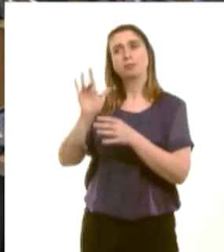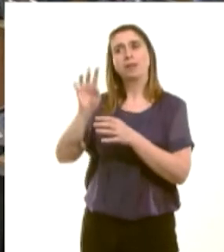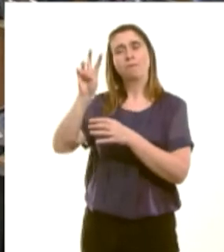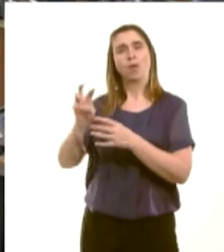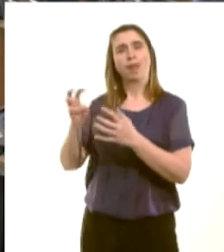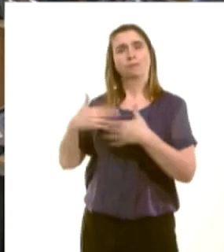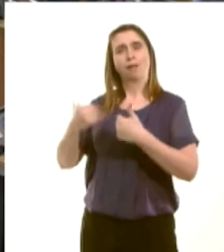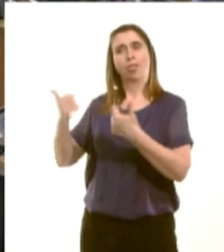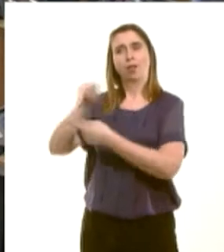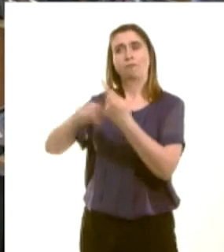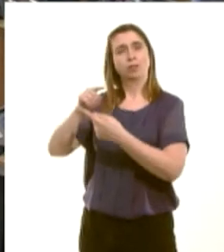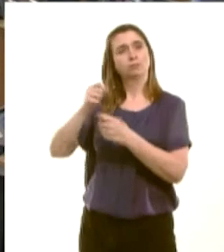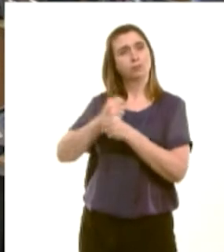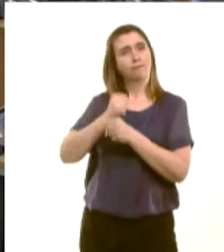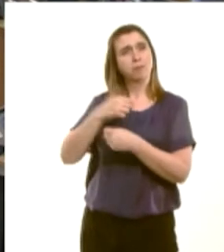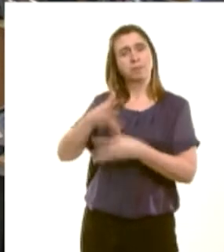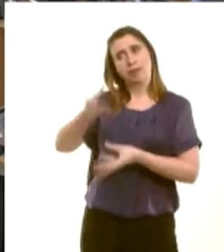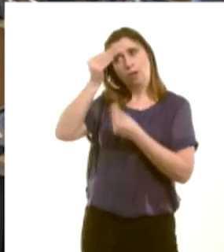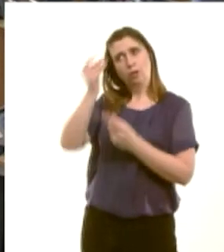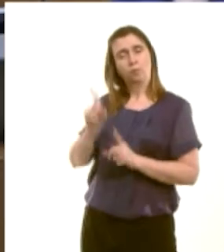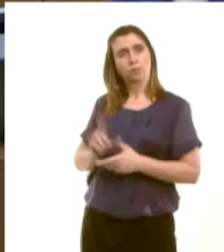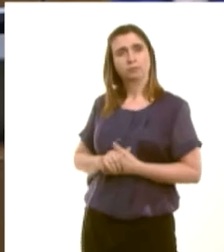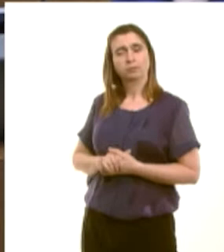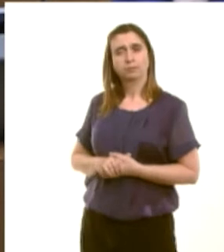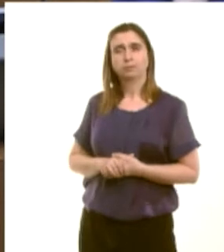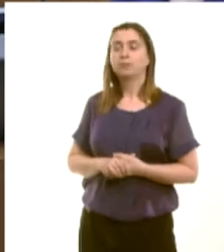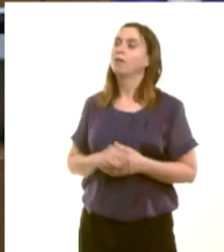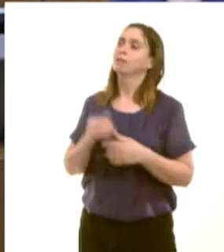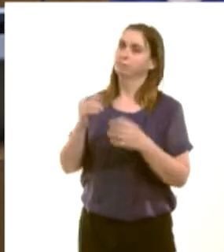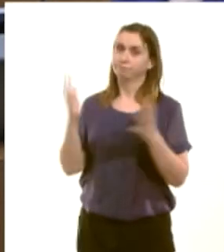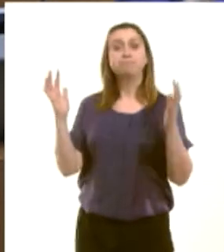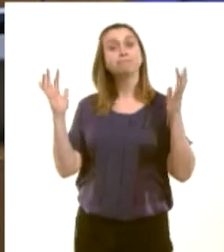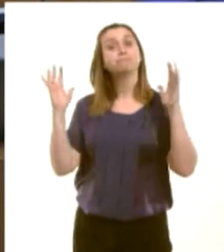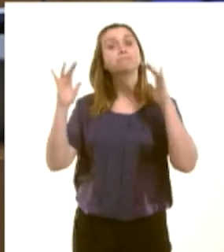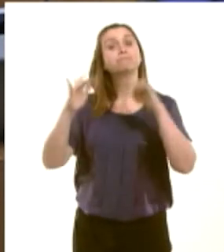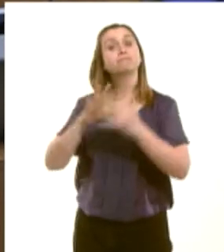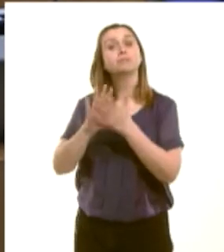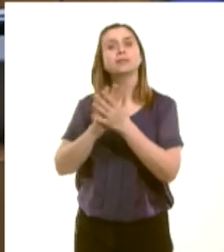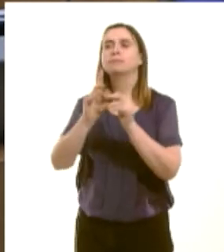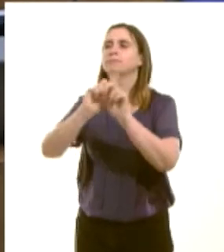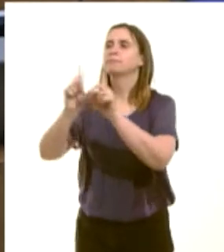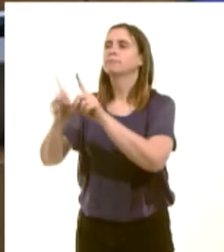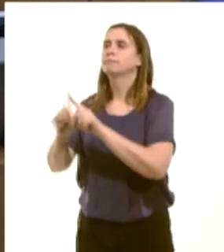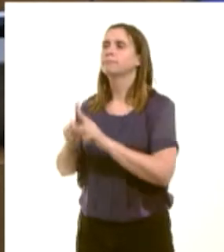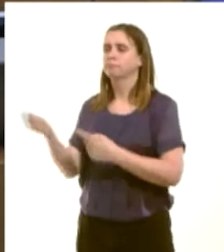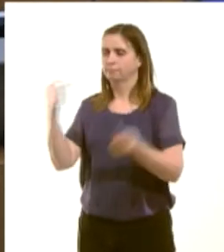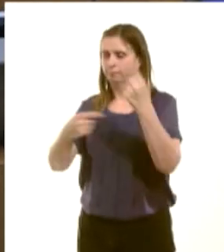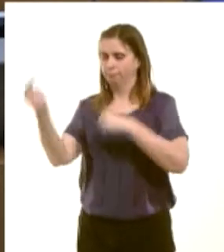Carwyn Jones: Roedd y gynhadledd yn gyfle i ni ddod ‚ rhanddeiliaid ynghyd er mwyn tynnu sylw at enghreifftiau llwyddiannus o ddatrysiadau i broblemau gofal iechyd yng